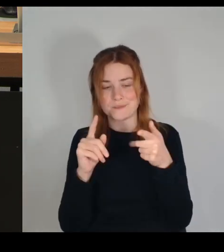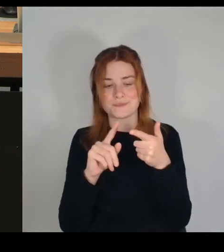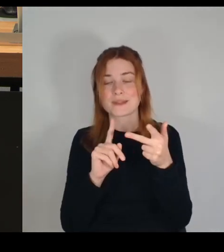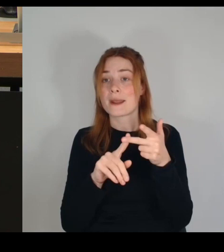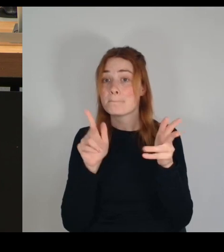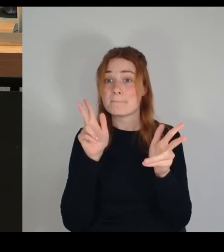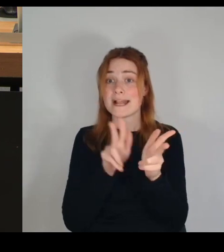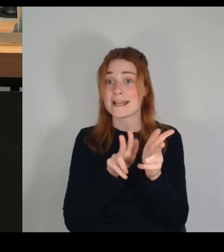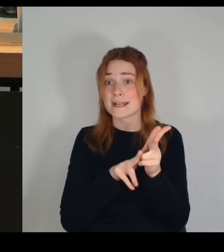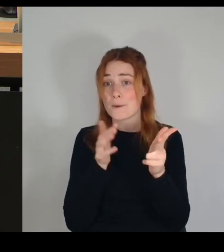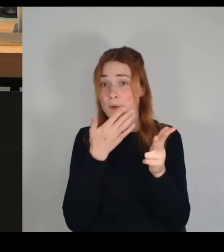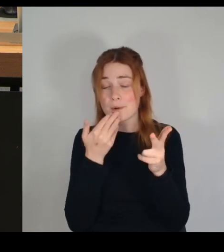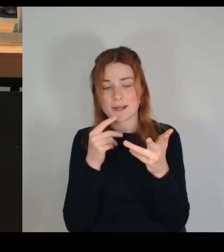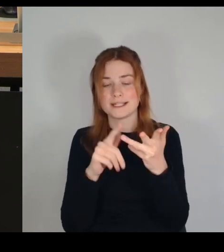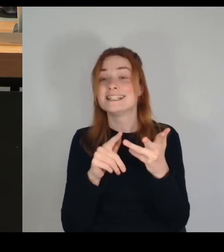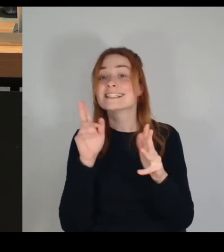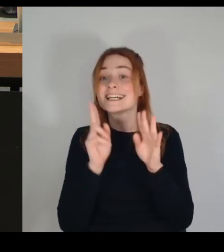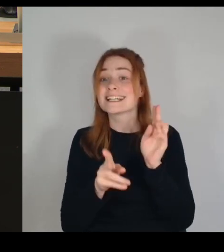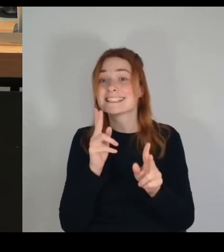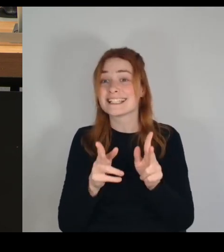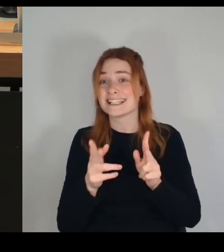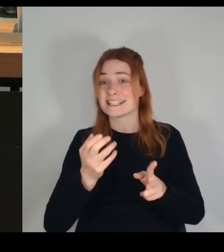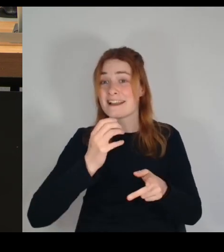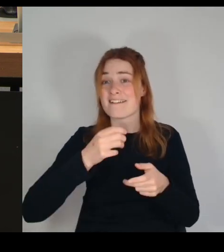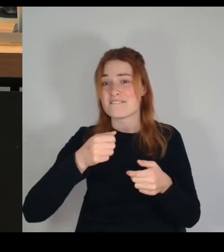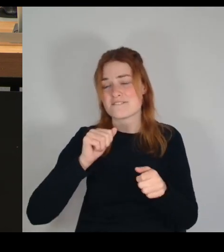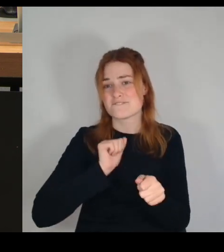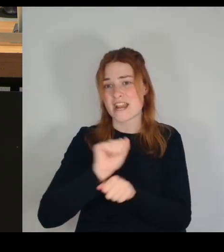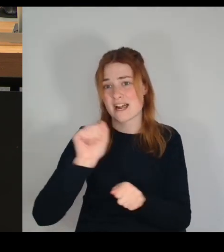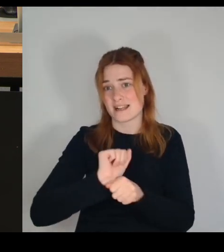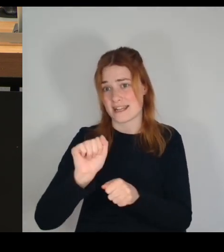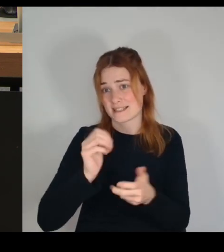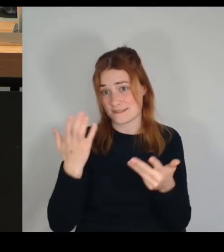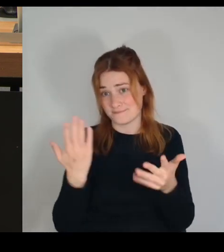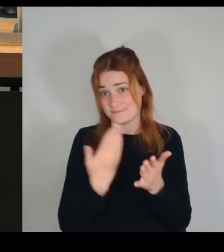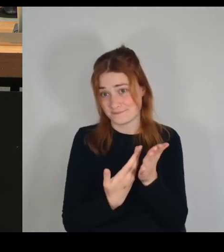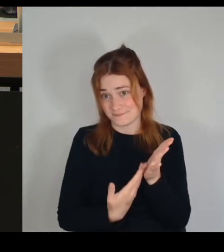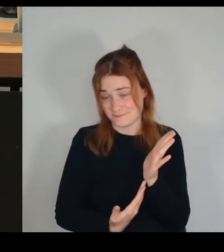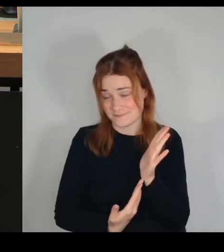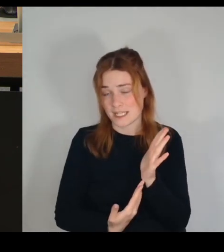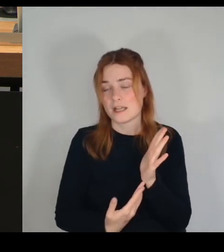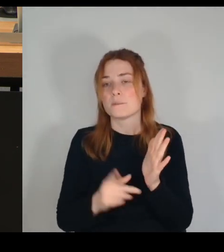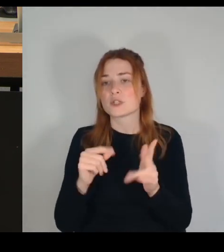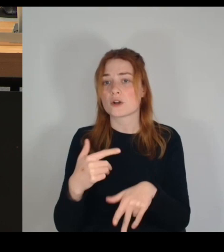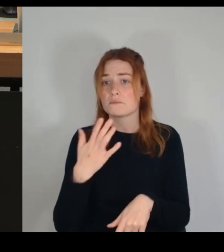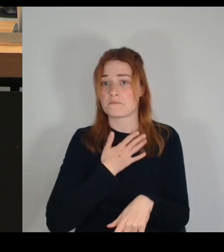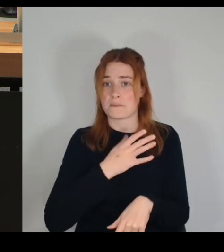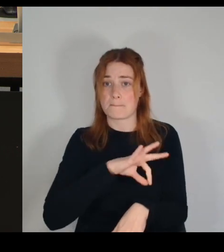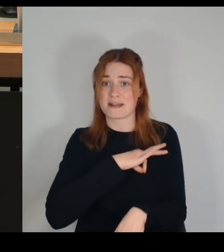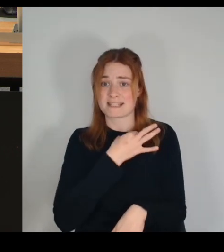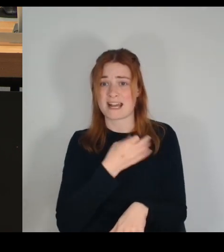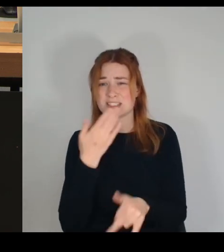Diese Verleumdung meiner Partei, die auf diesem Begriff basiert, ist völlig widerlegt und totaler Quatsch.